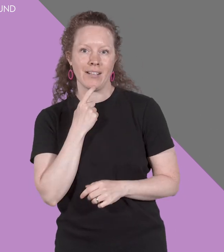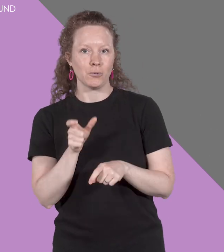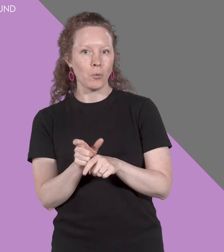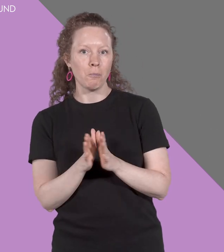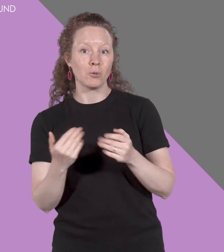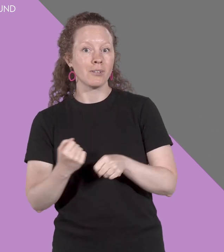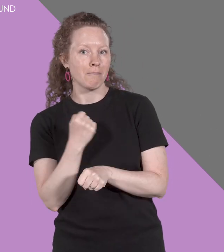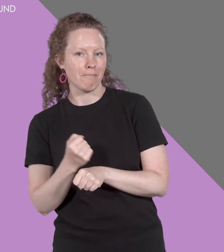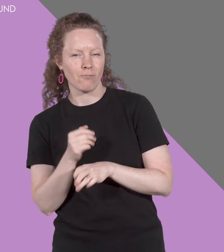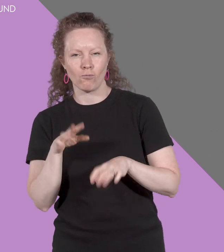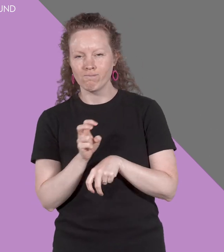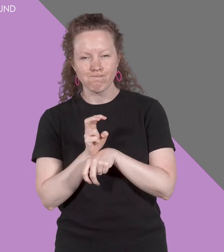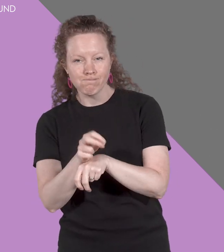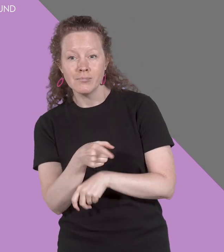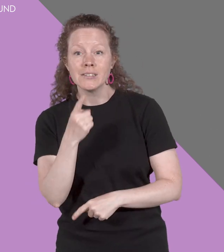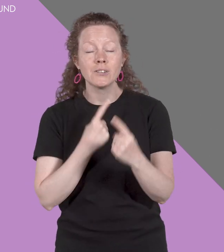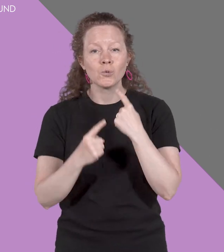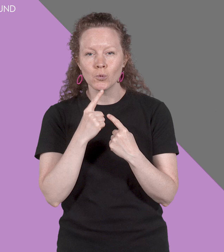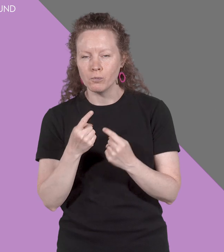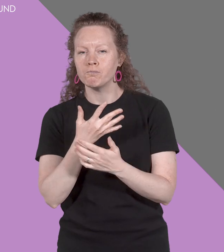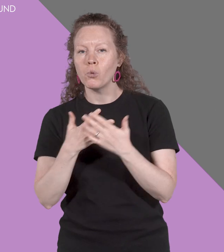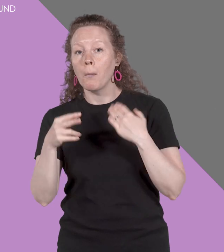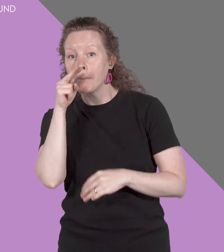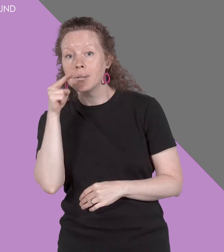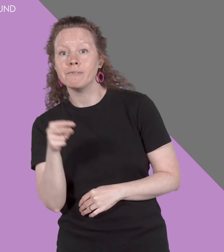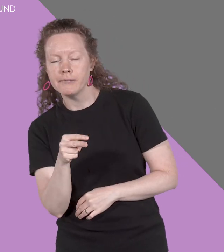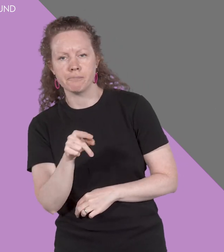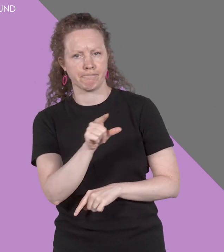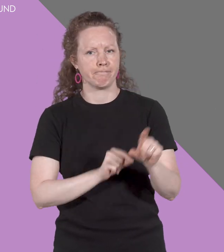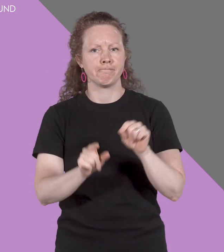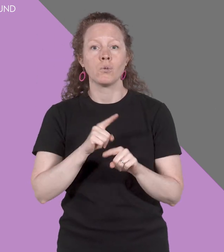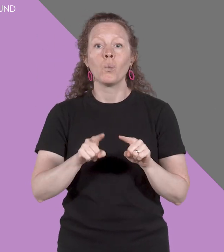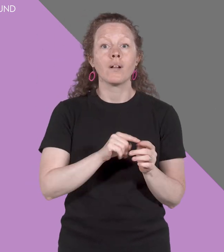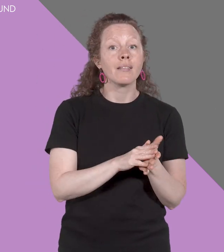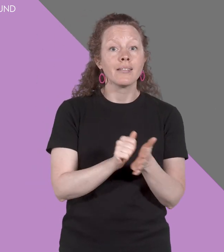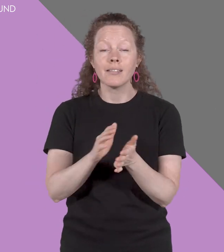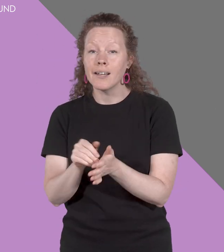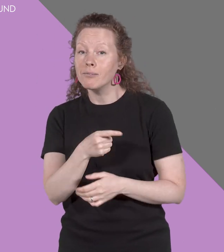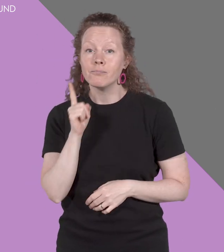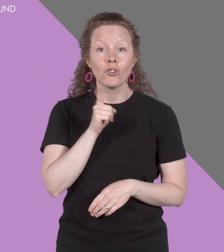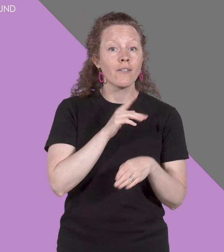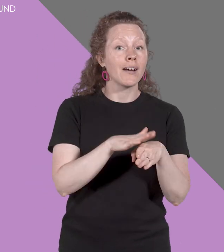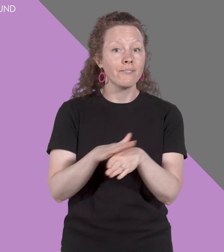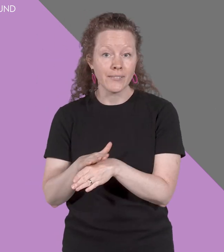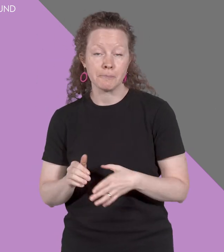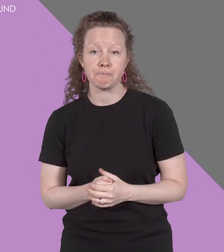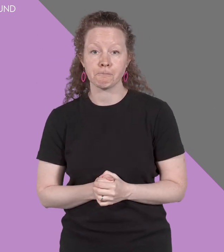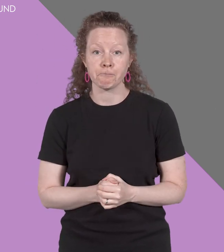Förbundets ordboksarbete har följt med diskussionen ur ett språkperspektiv - och tagit till vara olika tecken som döva använder i sammanhanget.